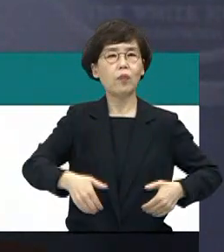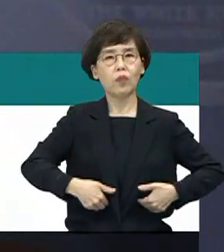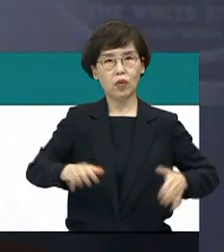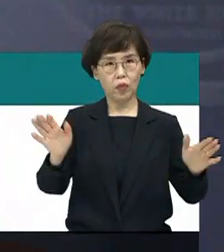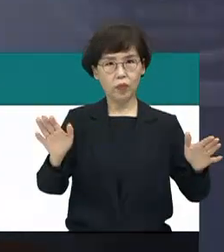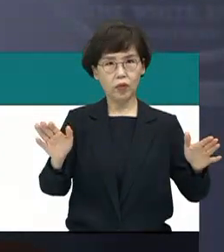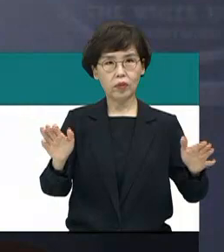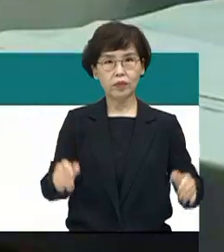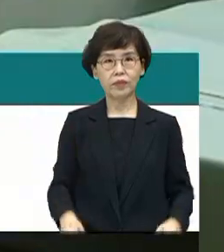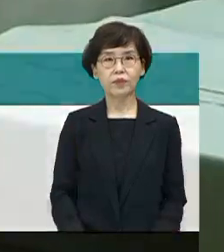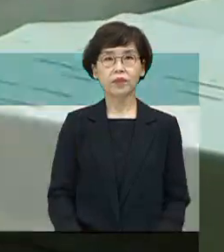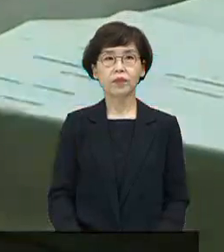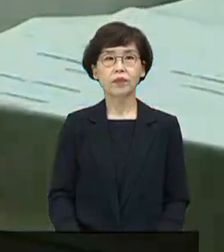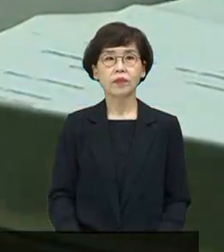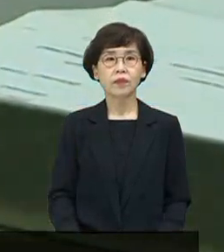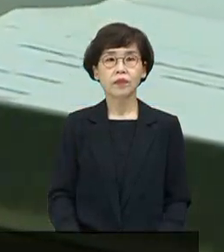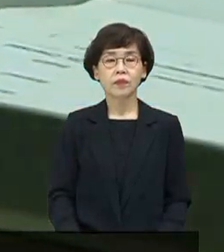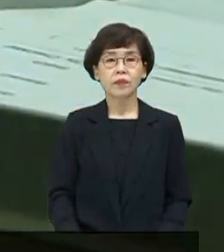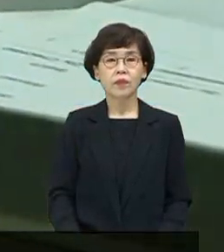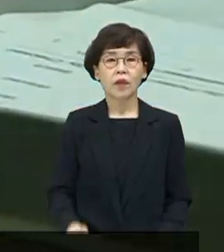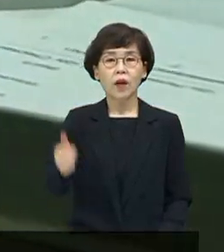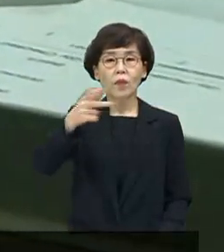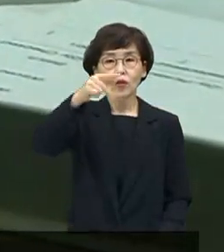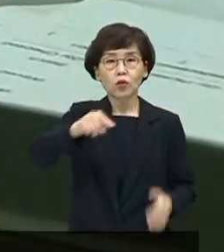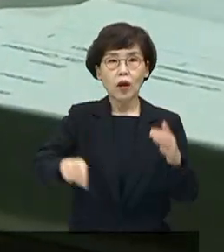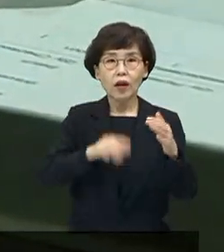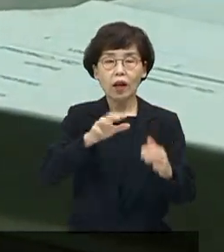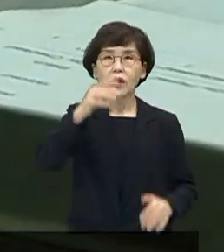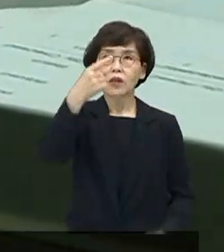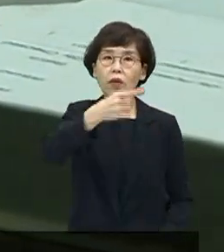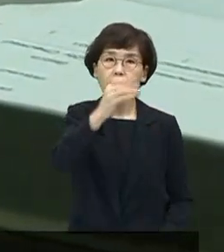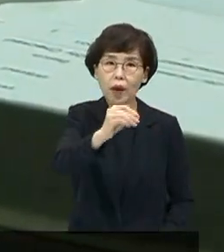(특파원) 몇 주 안에 1천만 회분, 5월과